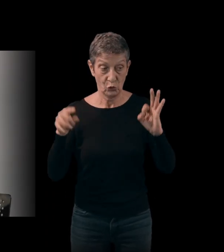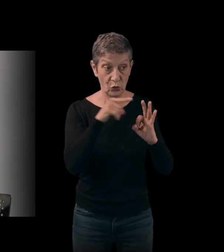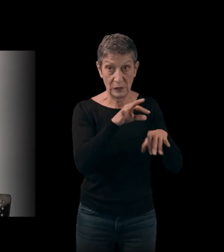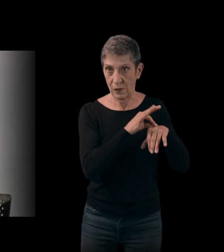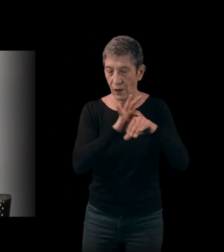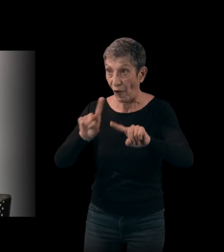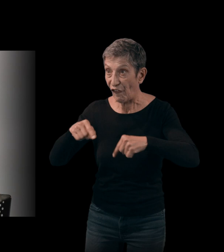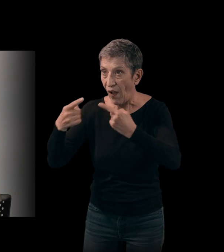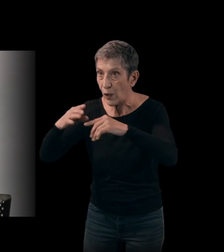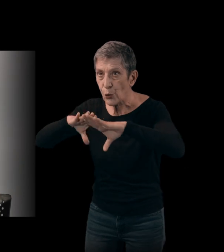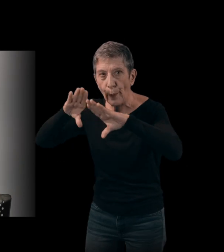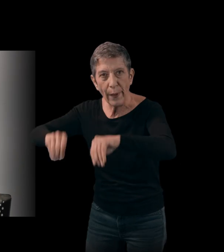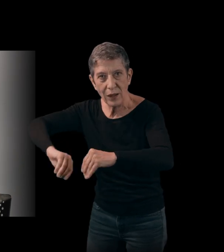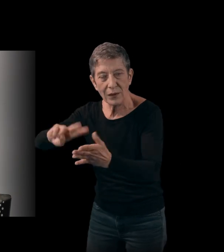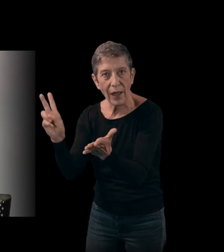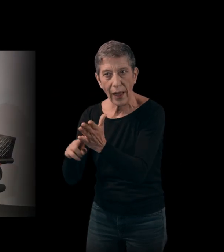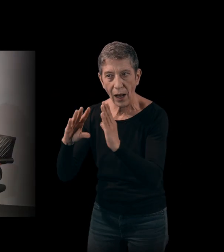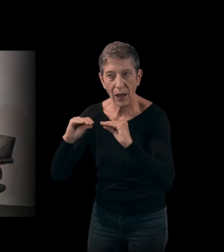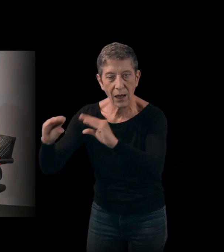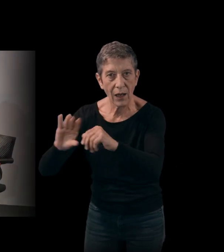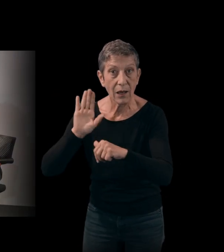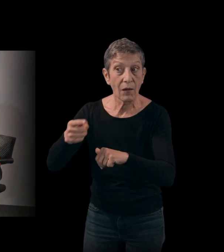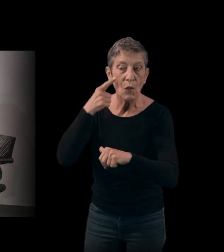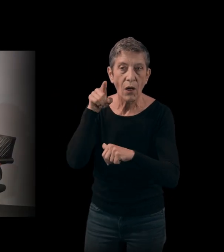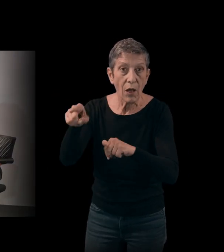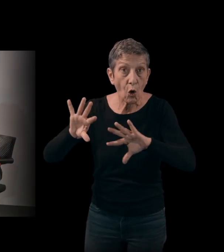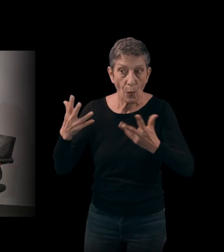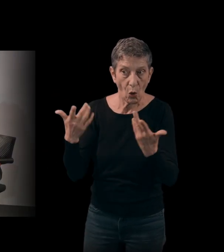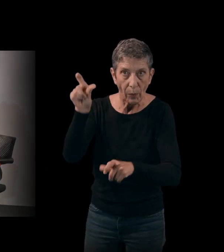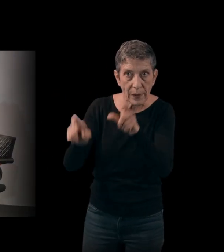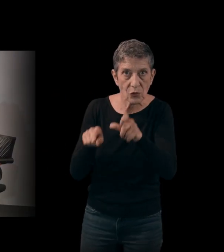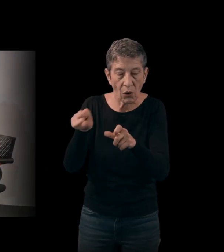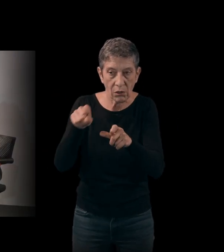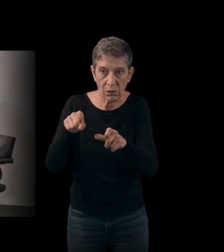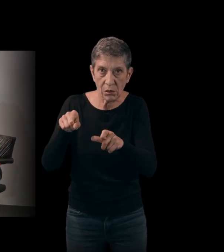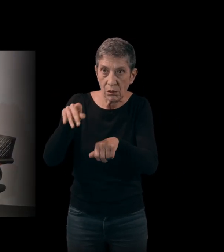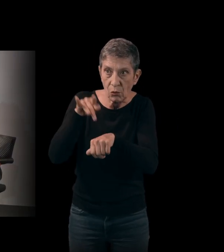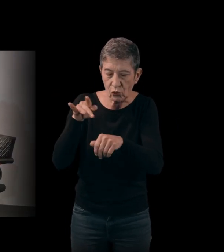réalité, comment des gens ont habité des territoires différents qui